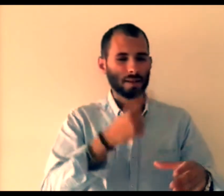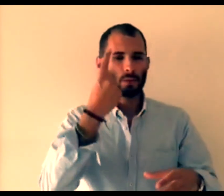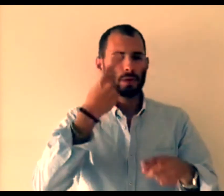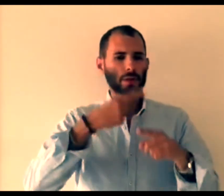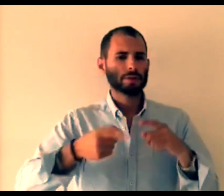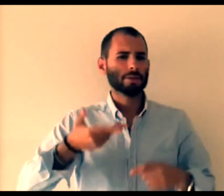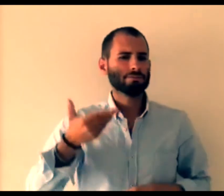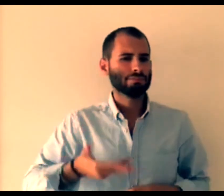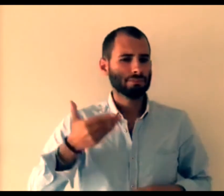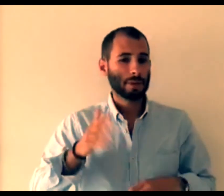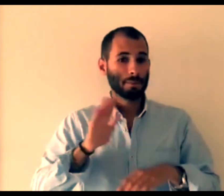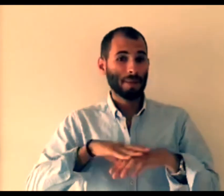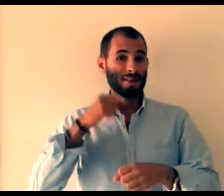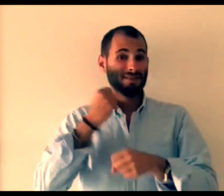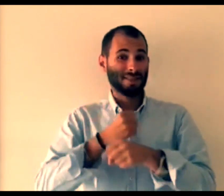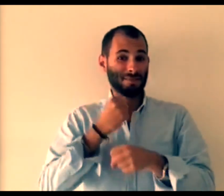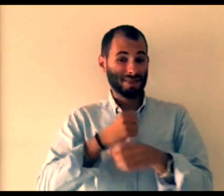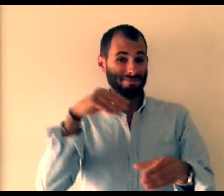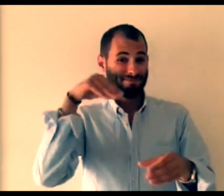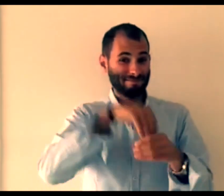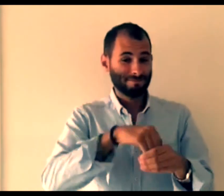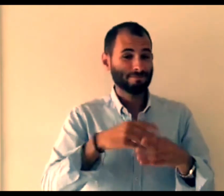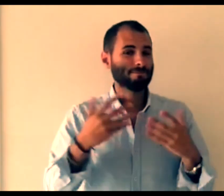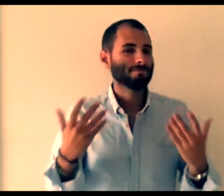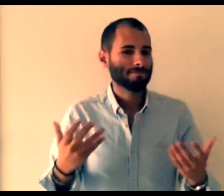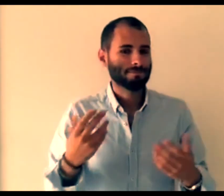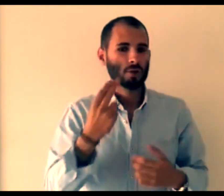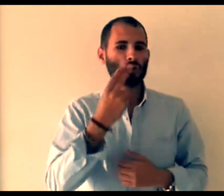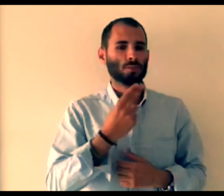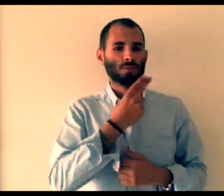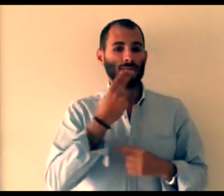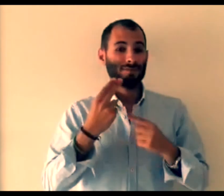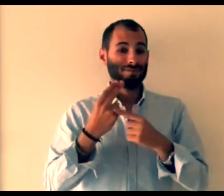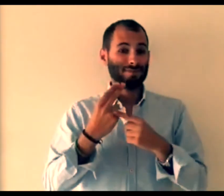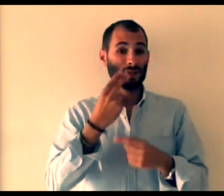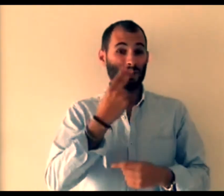es importante tener un sentido de la responsabilidad y compromiso.